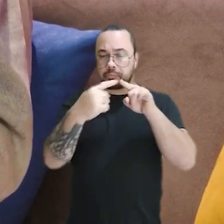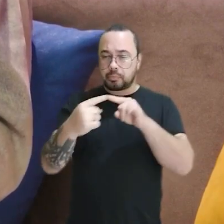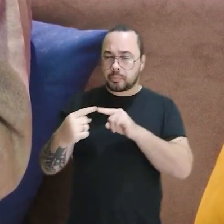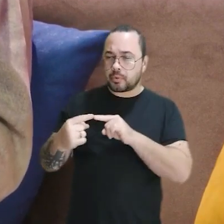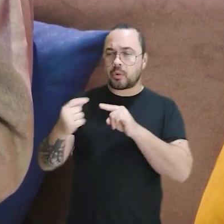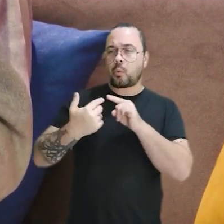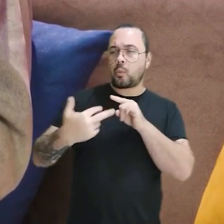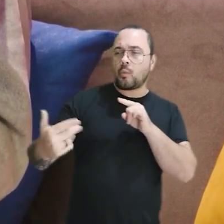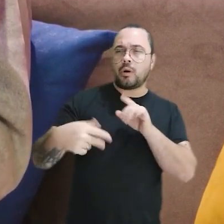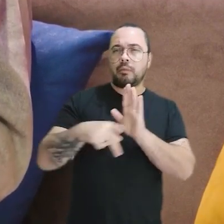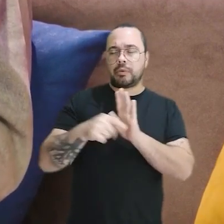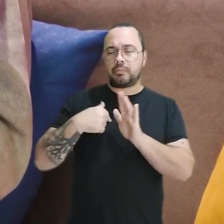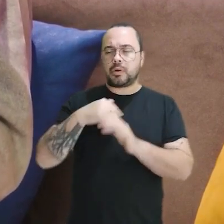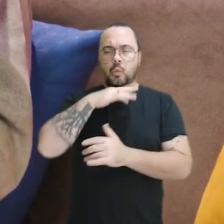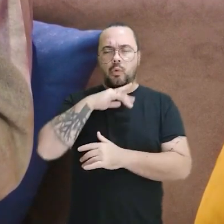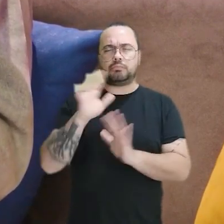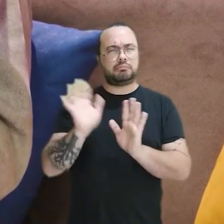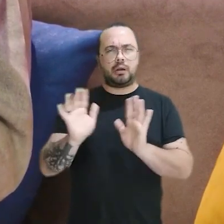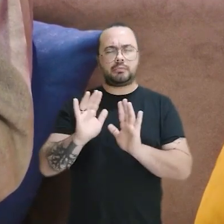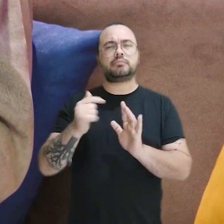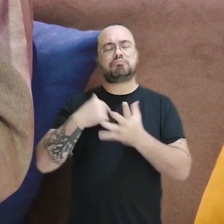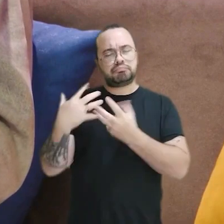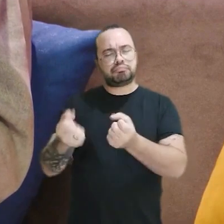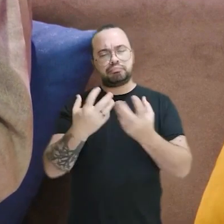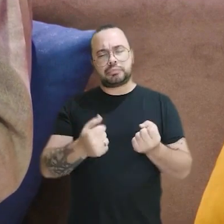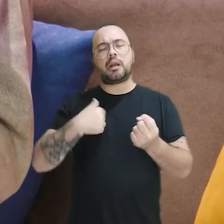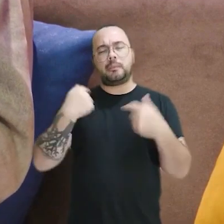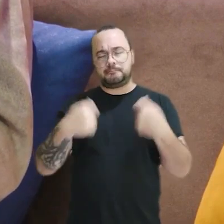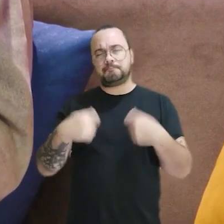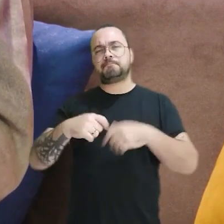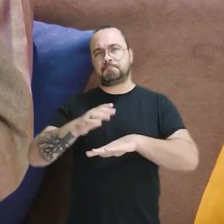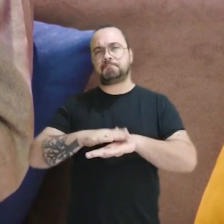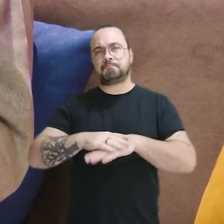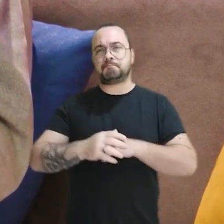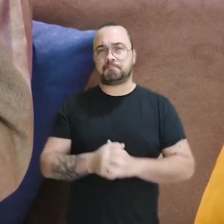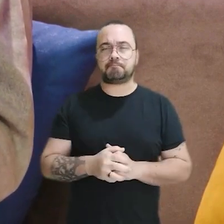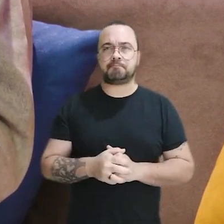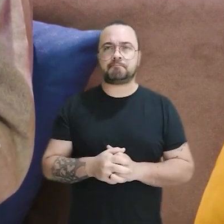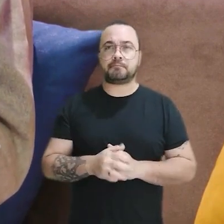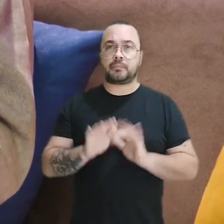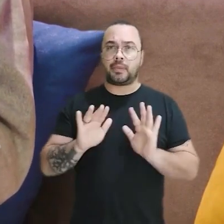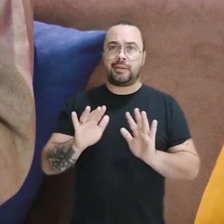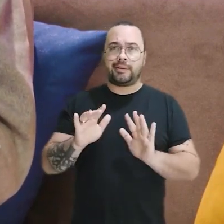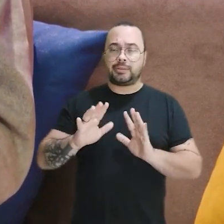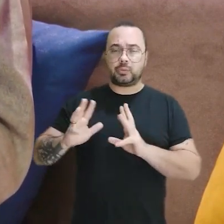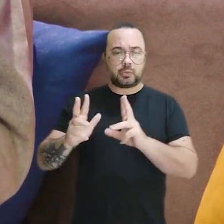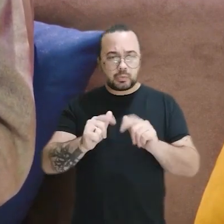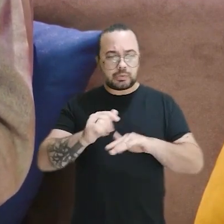Que não me servisse, sabe? Tava assumindo coisas que eu devia assumir, mas que não dava pra fazer tudo ao mesmo tempo.